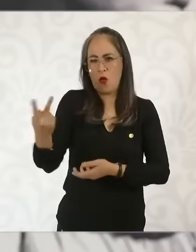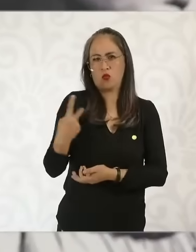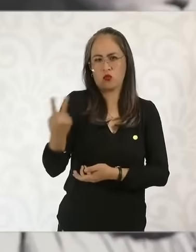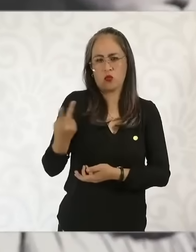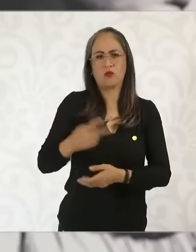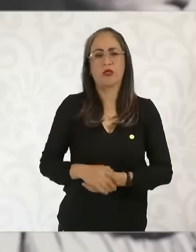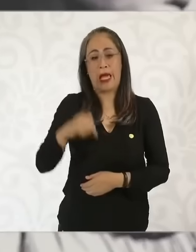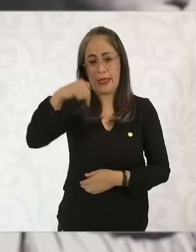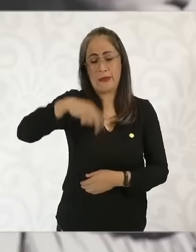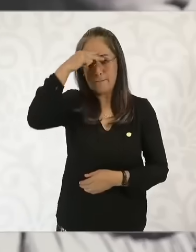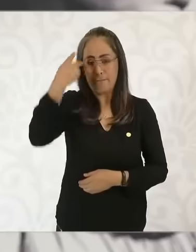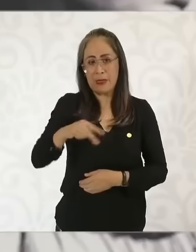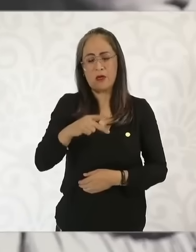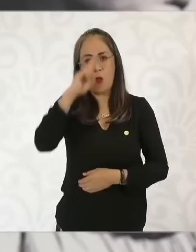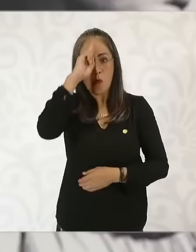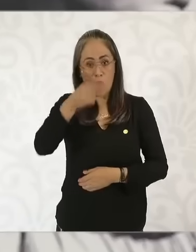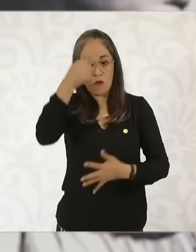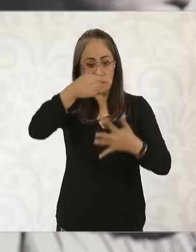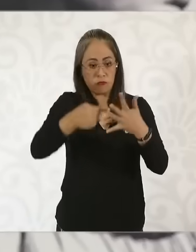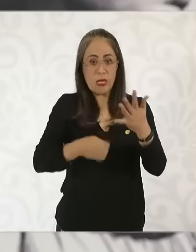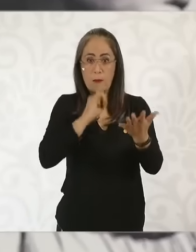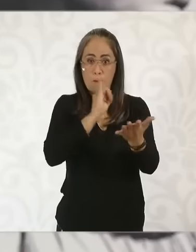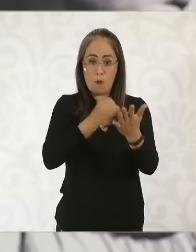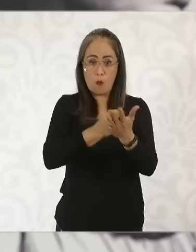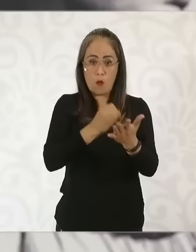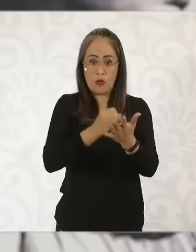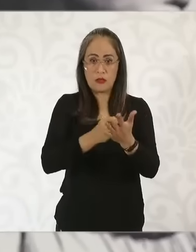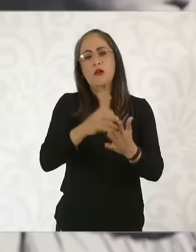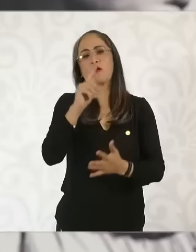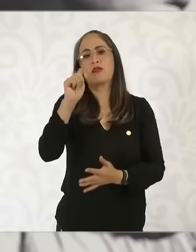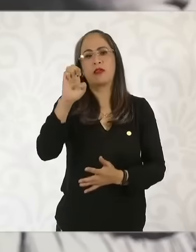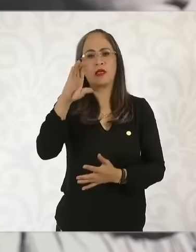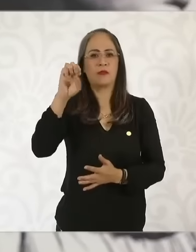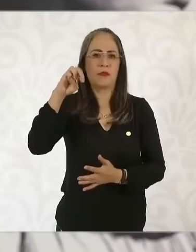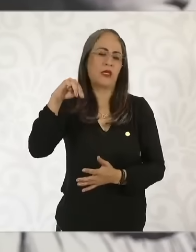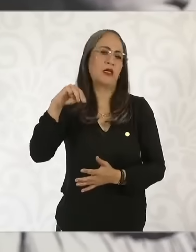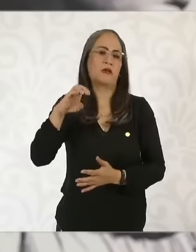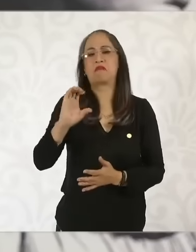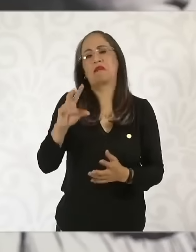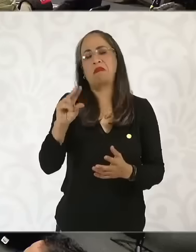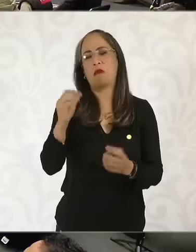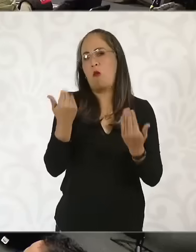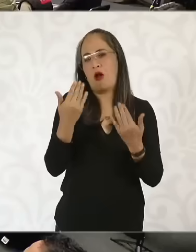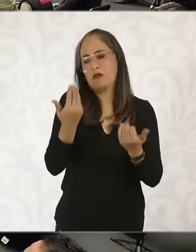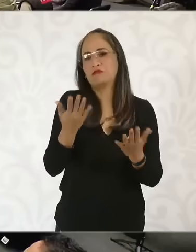restricciones arancelarias al comercio con Estados Unidos. hay un tratado libre comercial. Eh,